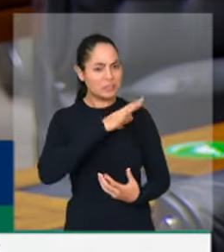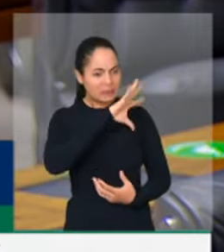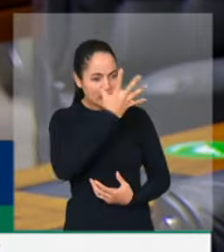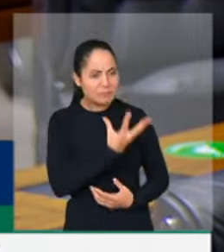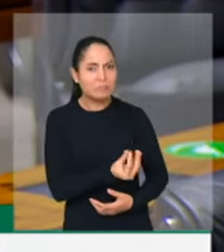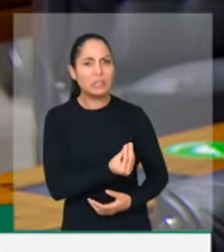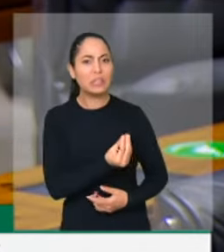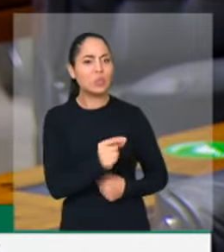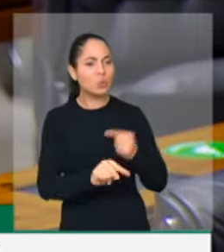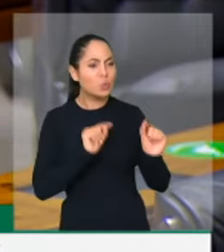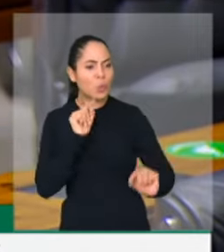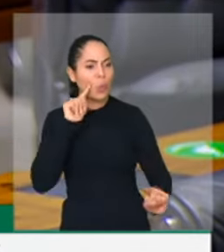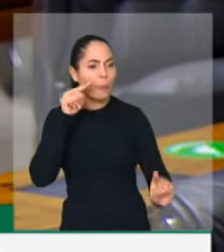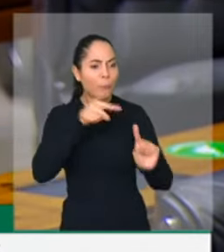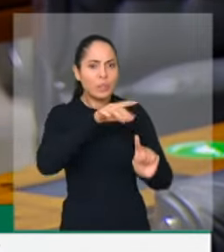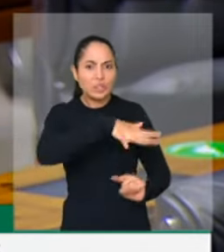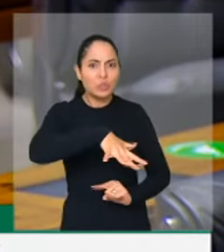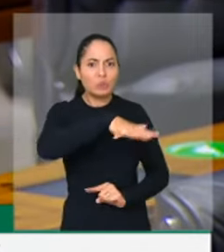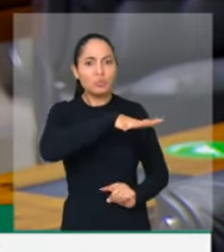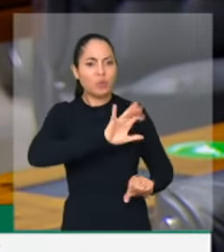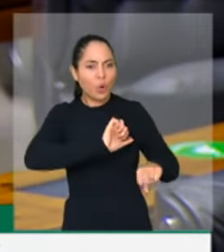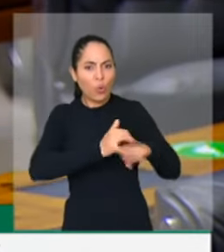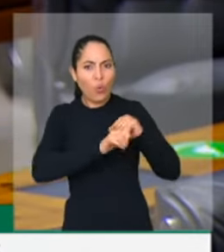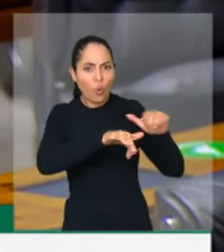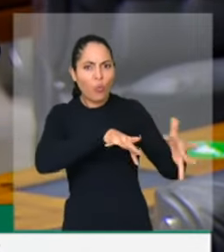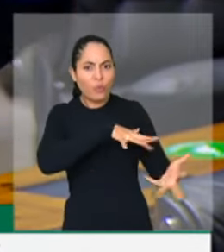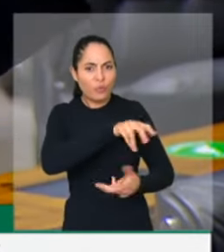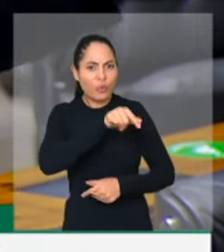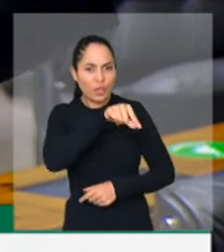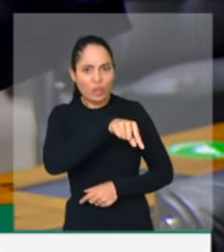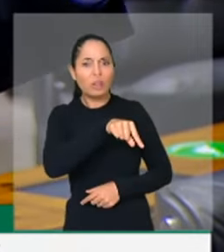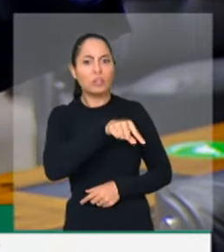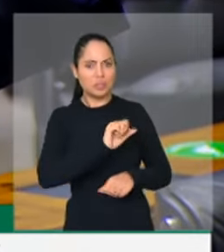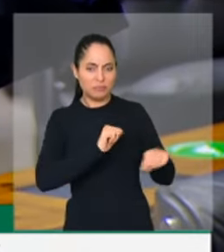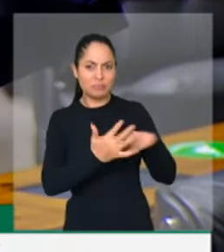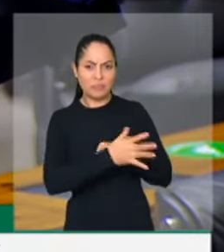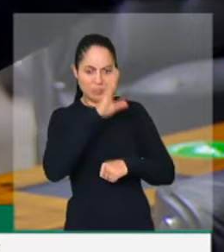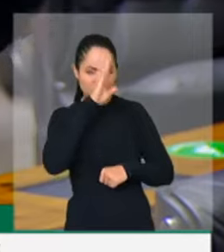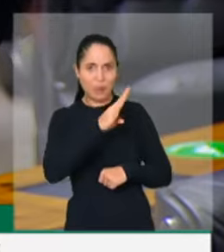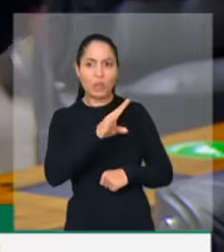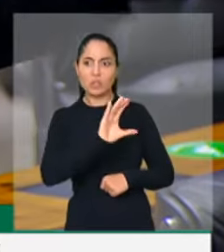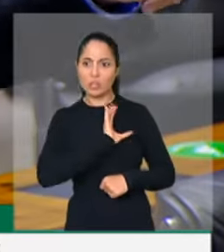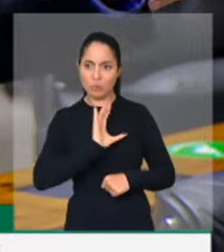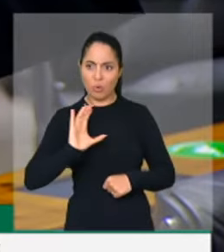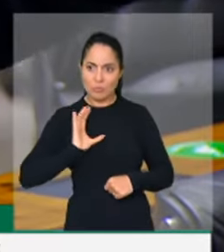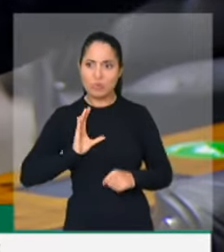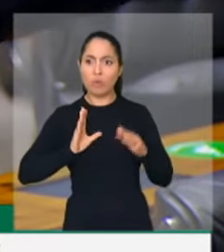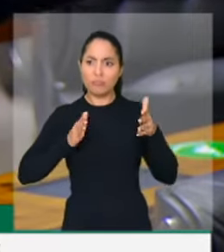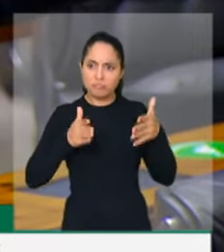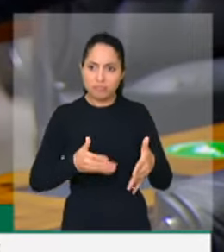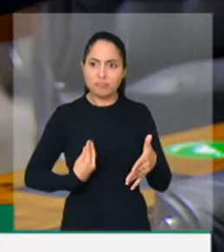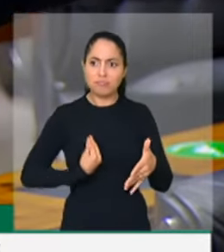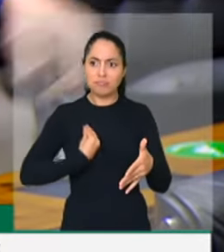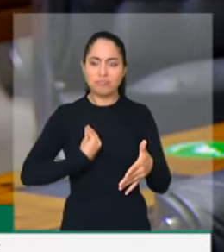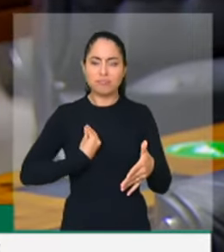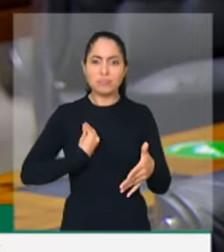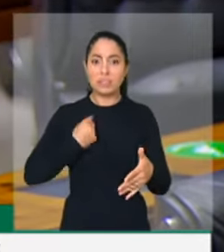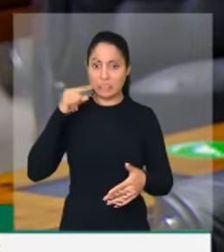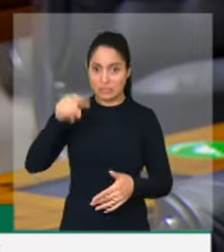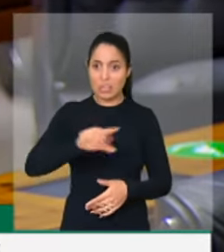TAMBÉM NAS COMISSÕES. QUE AS COMISSÕES... NÃO VOTEM OUTROS PROJETOS... A NÃO SER ESTA PREOCUPAÇÃO COM A VIDA.... DE SALVAR VIDAS DO POVO BRASILEIRO. E QUE ESSA